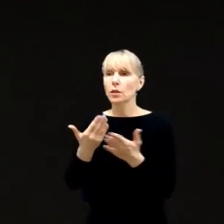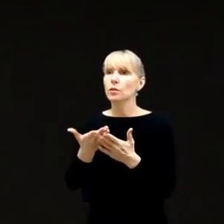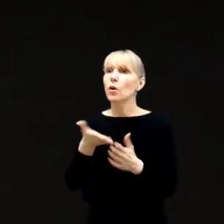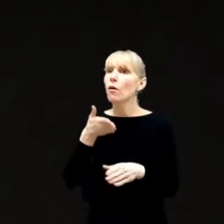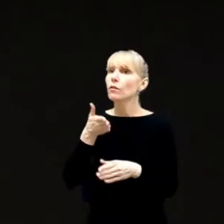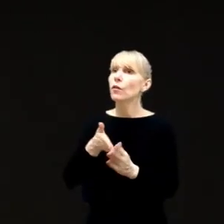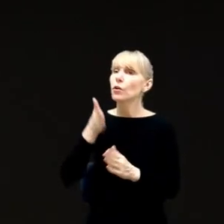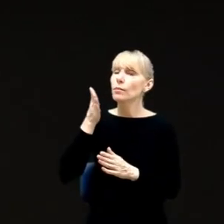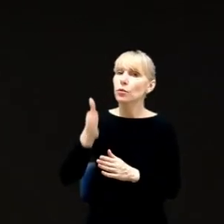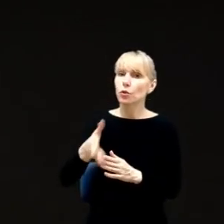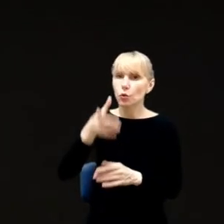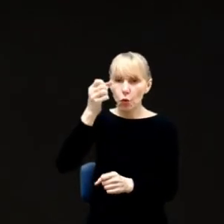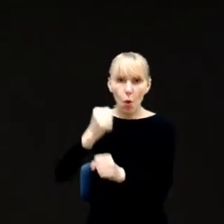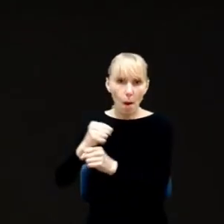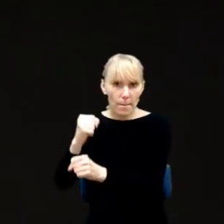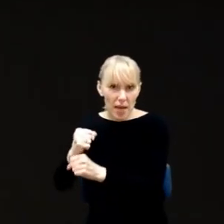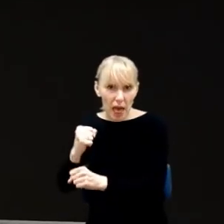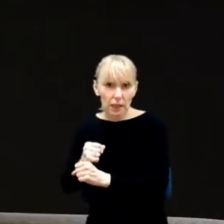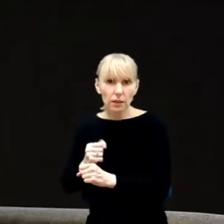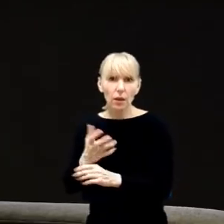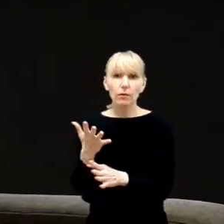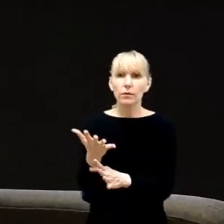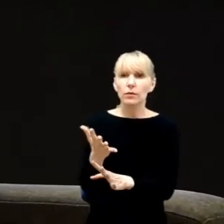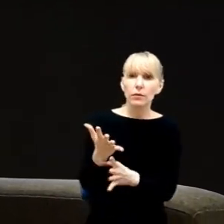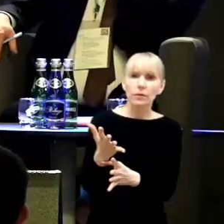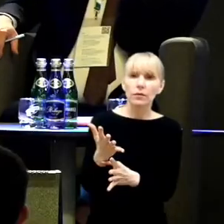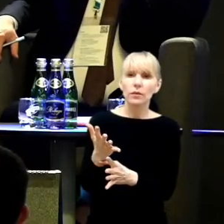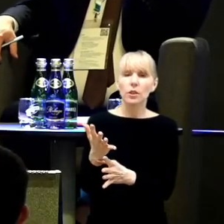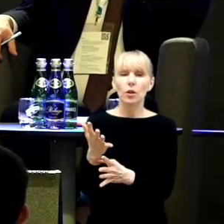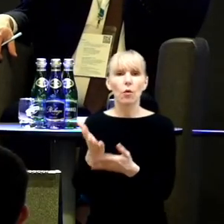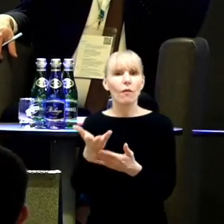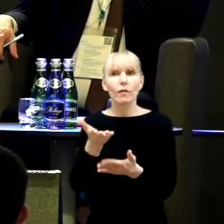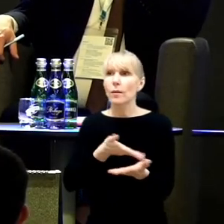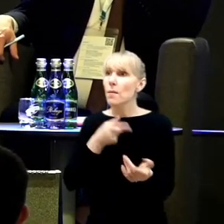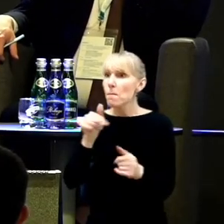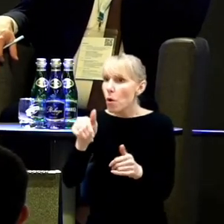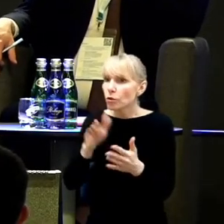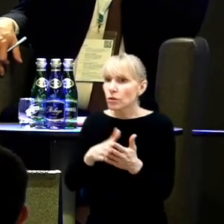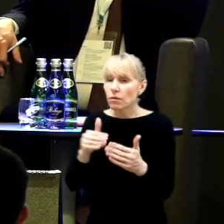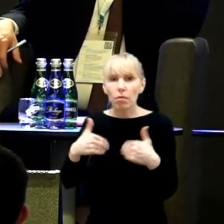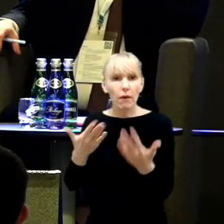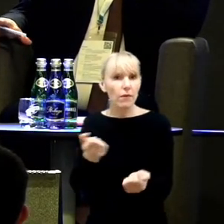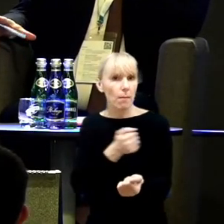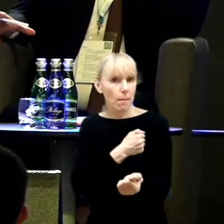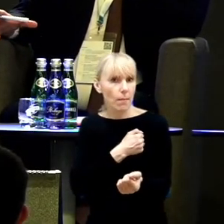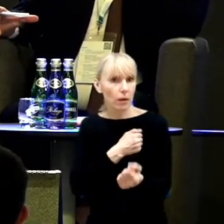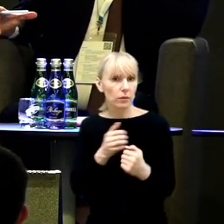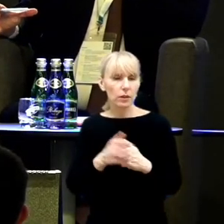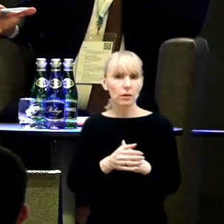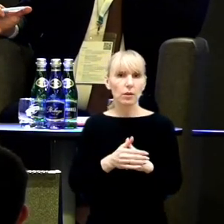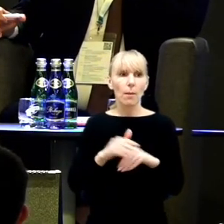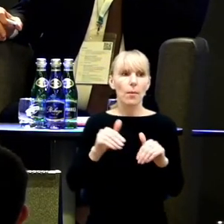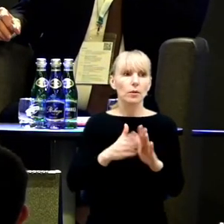ale to jest takie myślę, że trochę niepotrzebne. Dobrze byłoby, żeby bezpośrednio zakład mógł partycypować